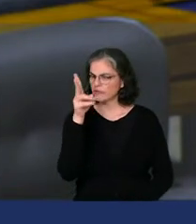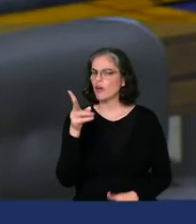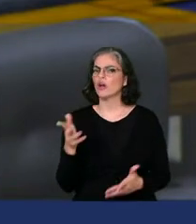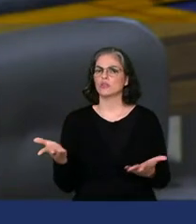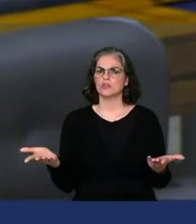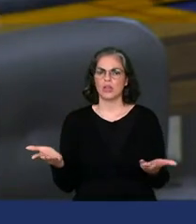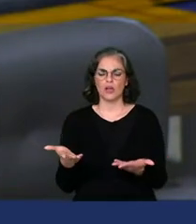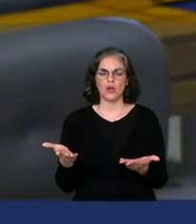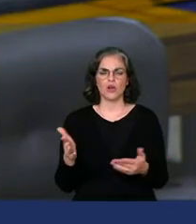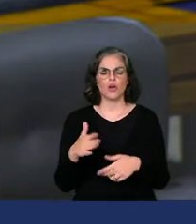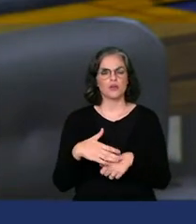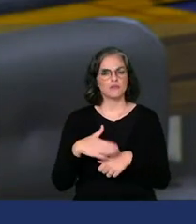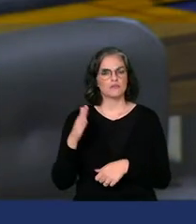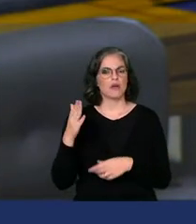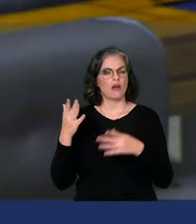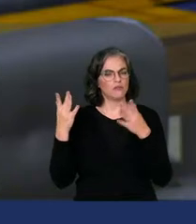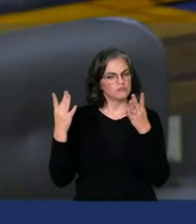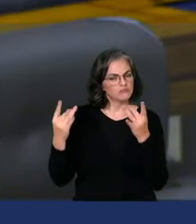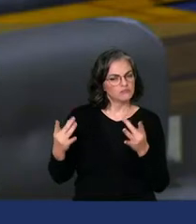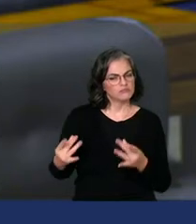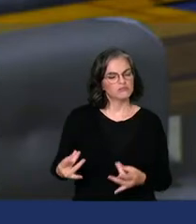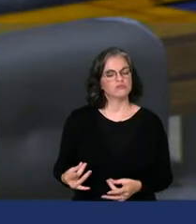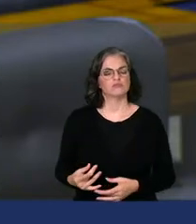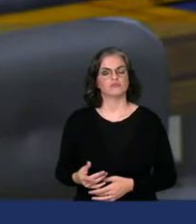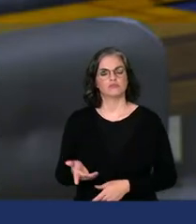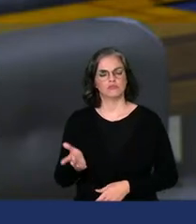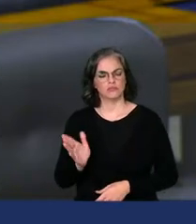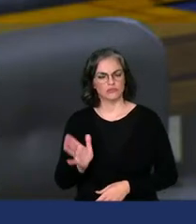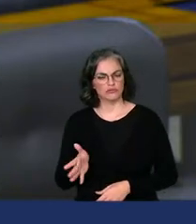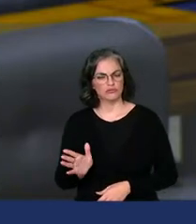MUITO MAIS CONSISTÊNCIA E CONTRIBUÍRAM PARA ESTA LEI